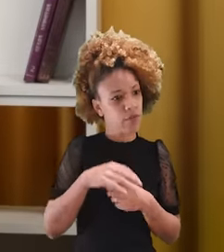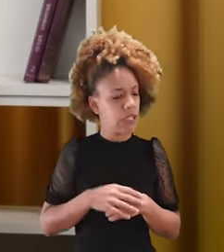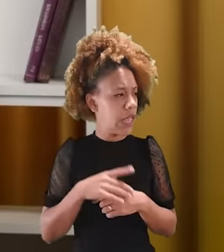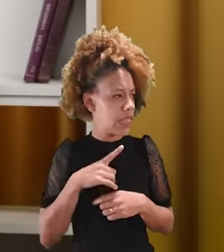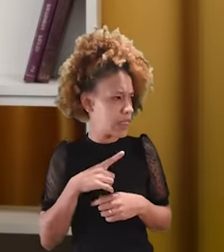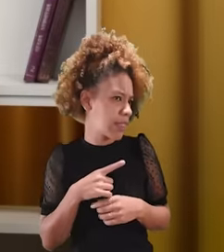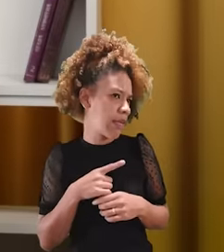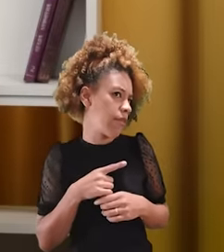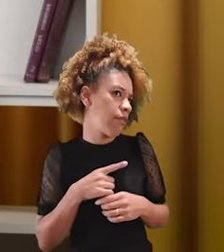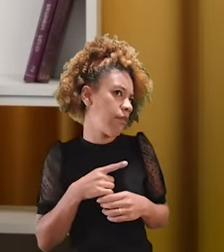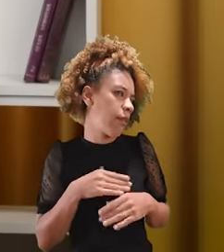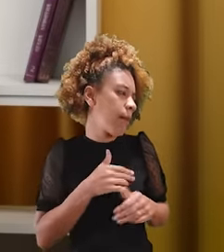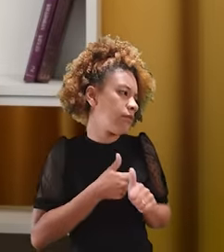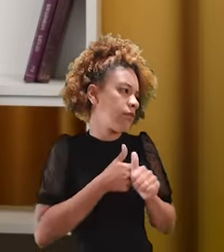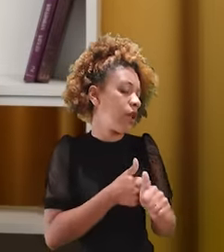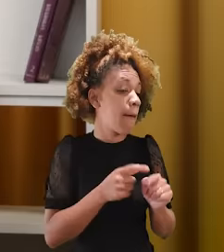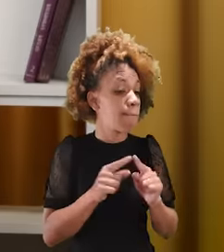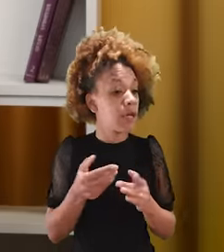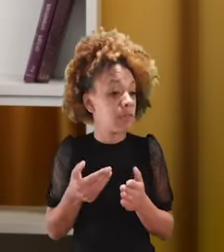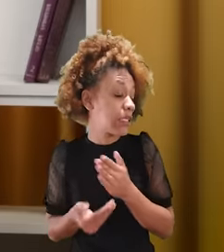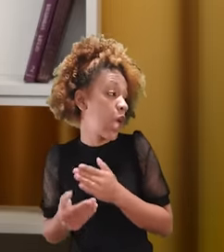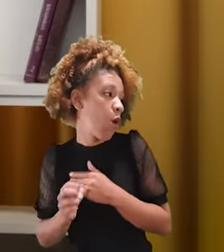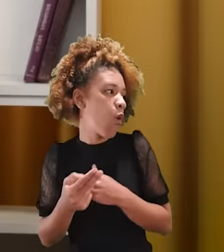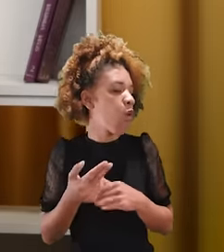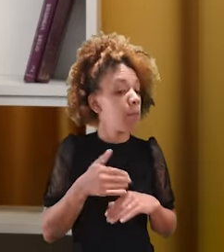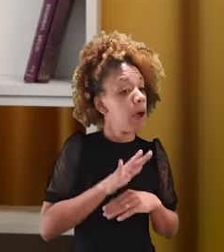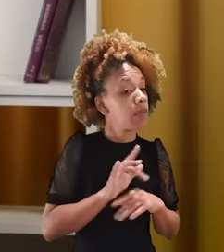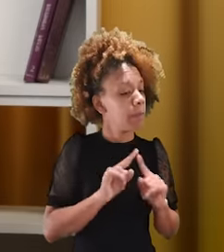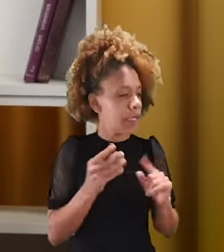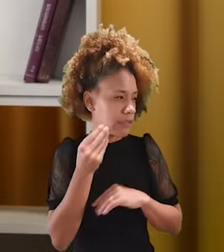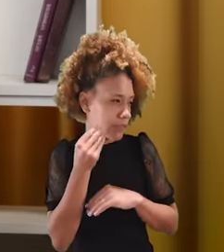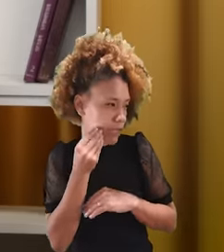que não seguidores mas mais likes que é beyonc nessa coisa você fica tentando criar do tipo